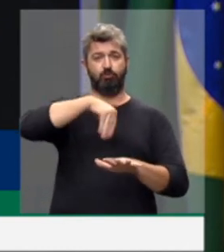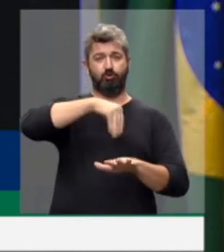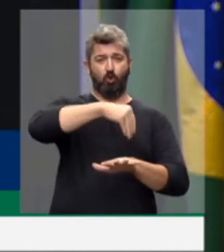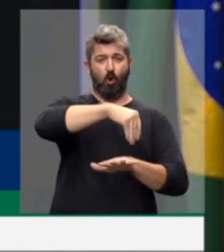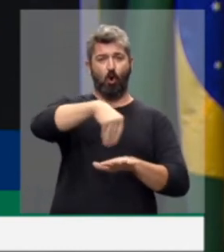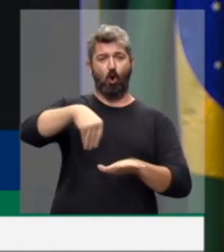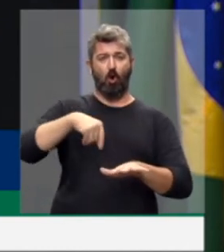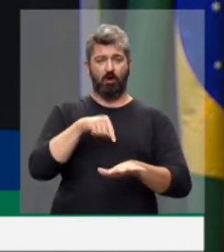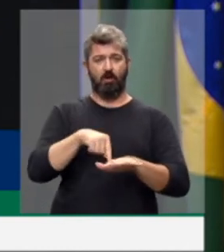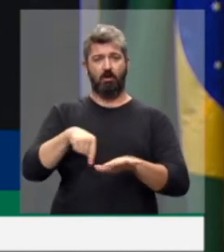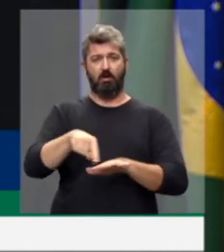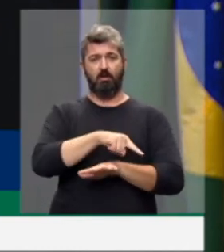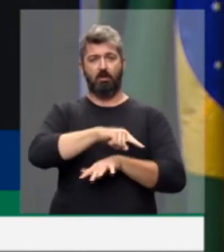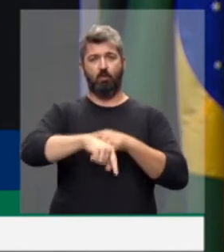FINANCIAMENTO DE ANGRA TRÊS A MAIOR PARTE DO PLENÁRIO NÃO